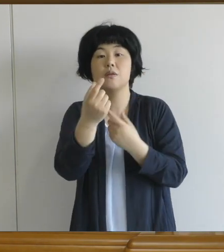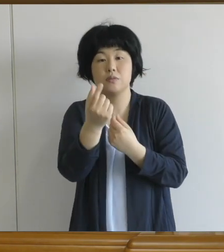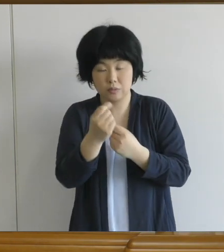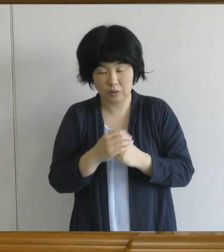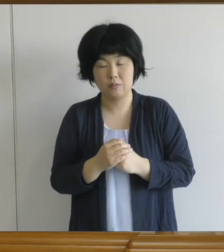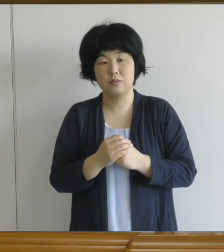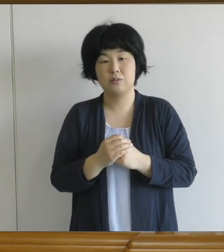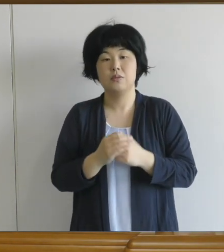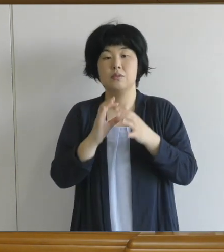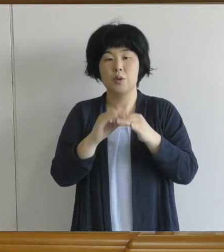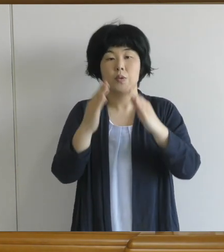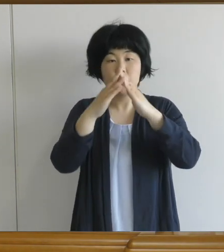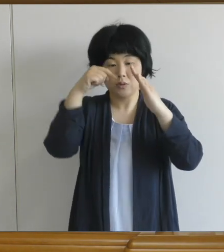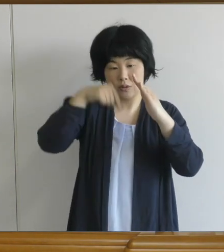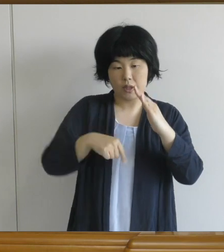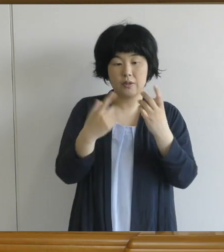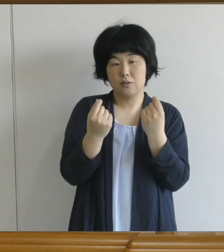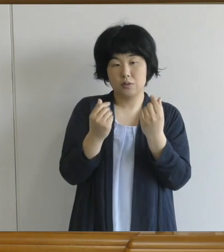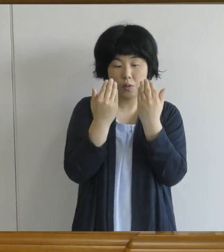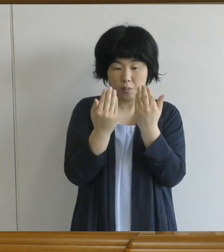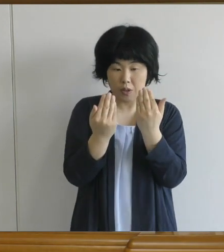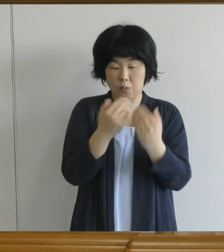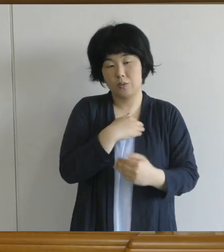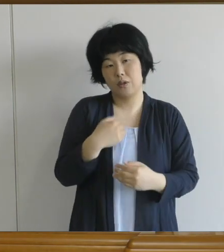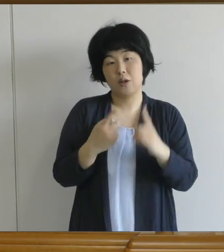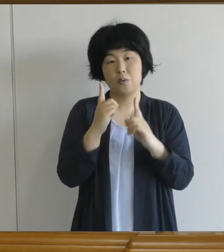ちゃんと勉強していてくれたか、 ちょっと心配しています。